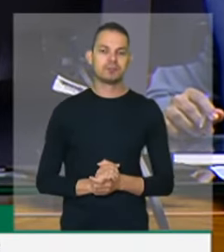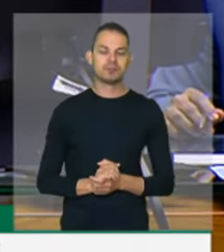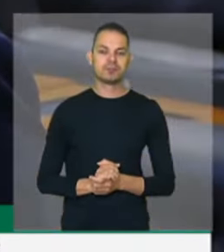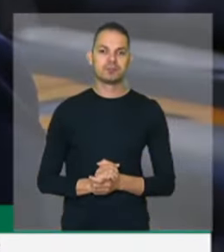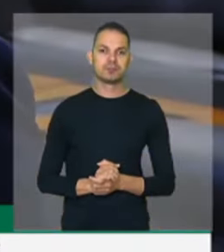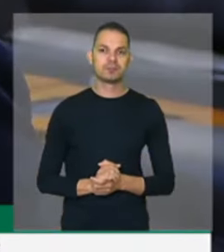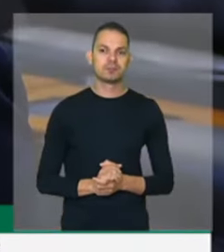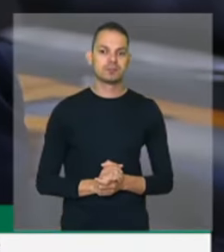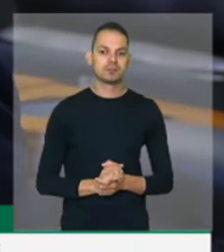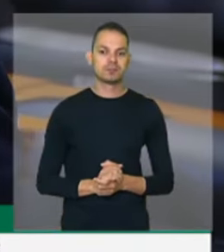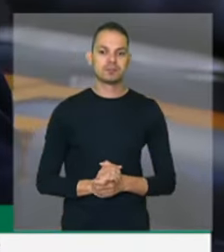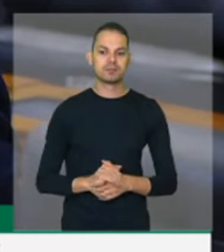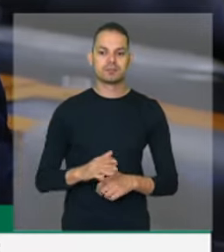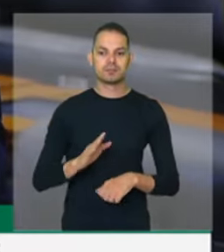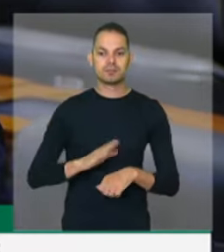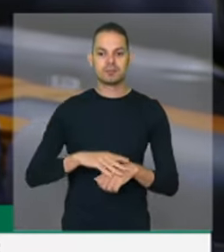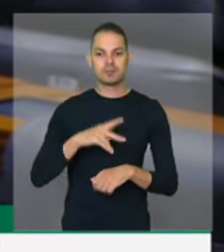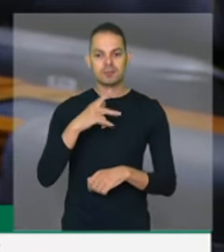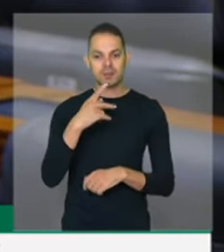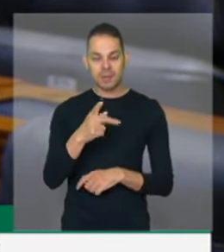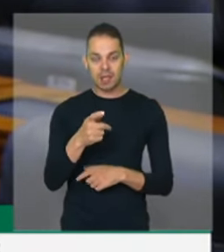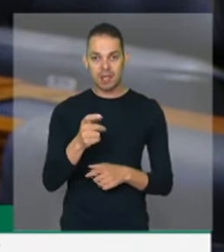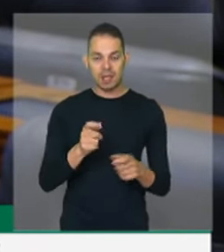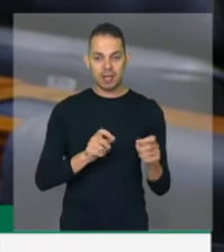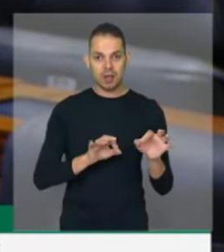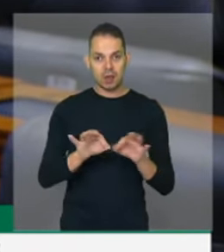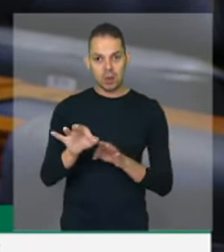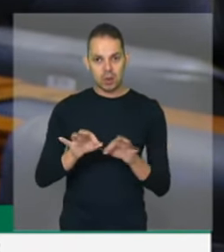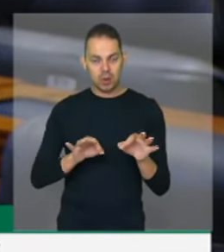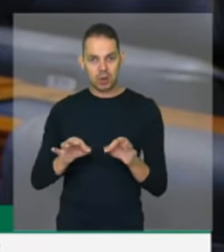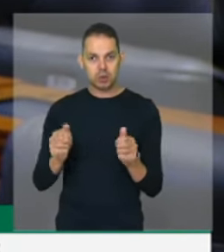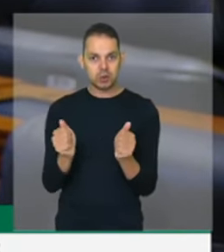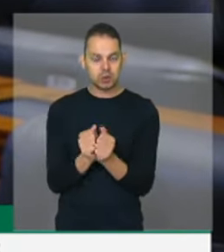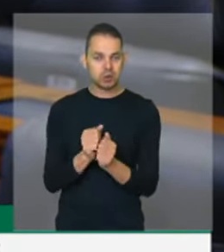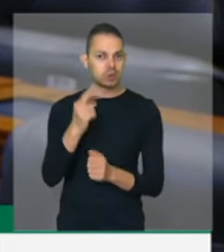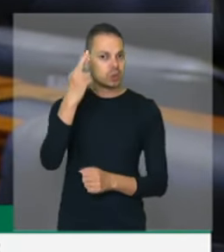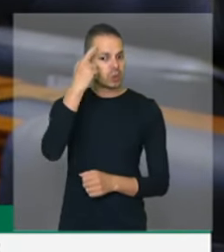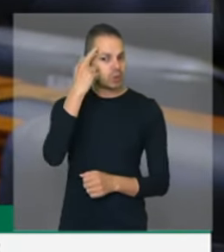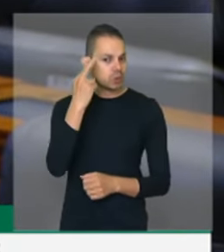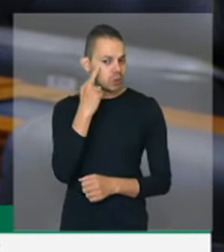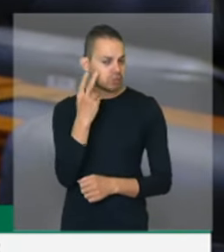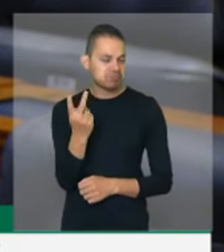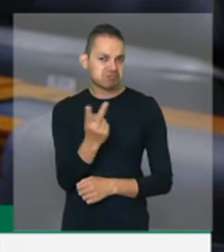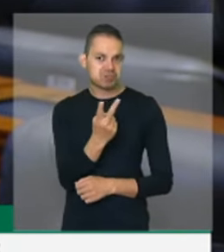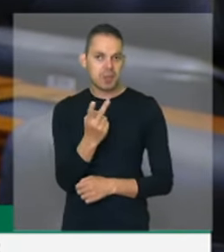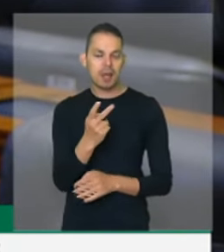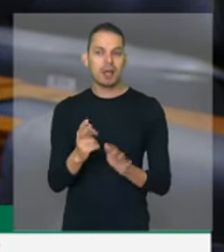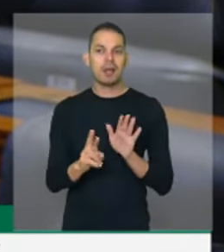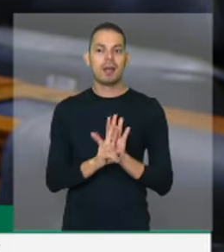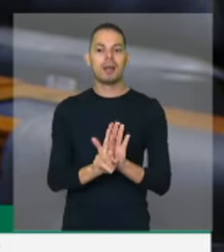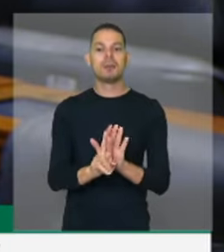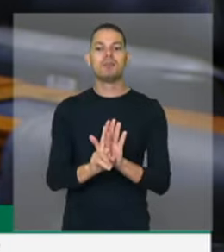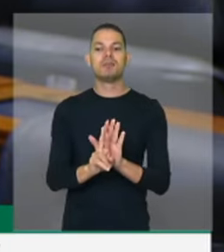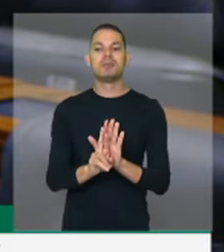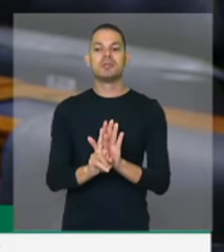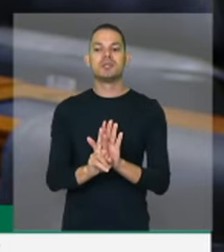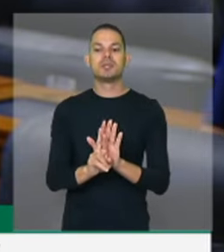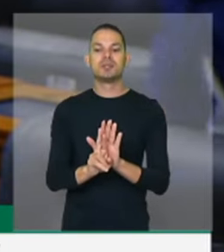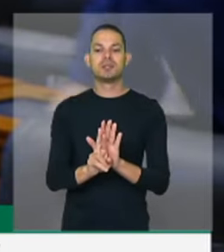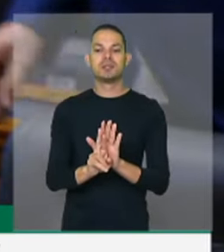LADO DO PRESIDENTE RODRIGO PACHECO... TEM REPRESENTADO... PARA IR FALANDO DE UMA FORMA MACRO... A TODOS OS PARLAMENTARES DESTA CASA E O